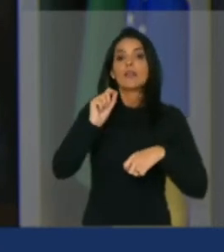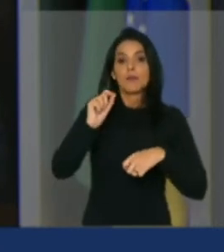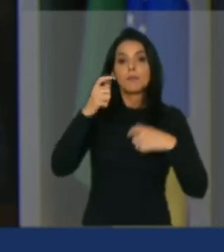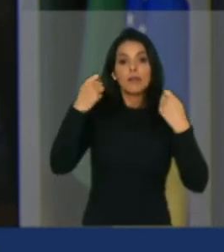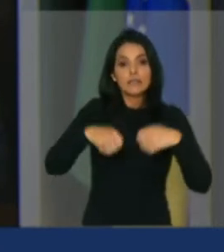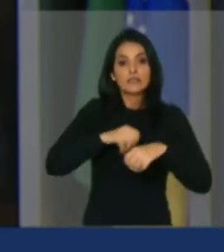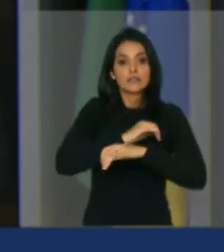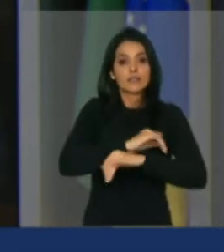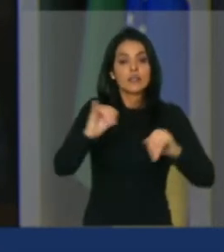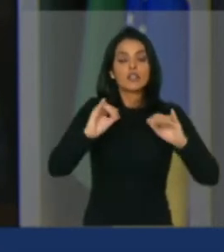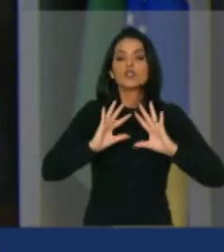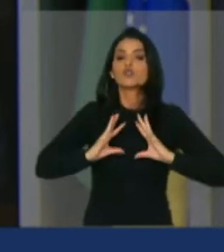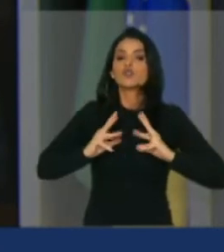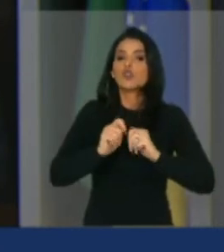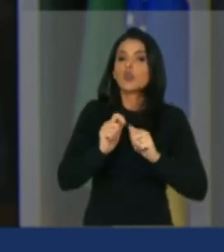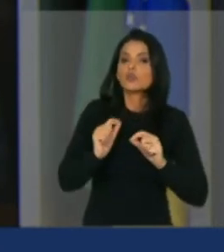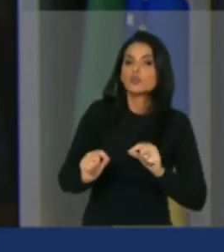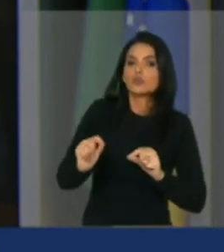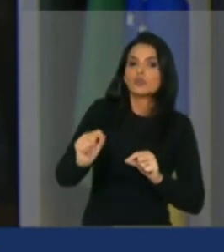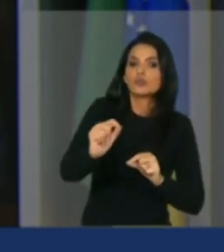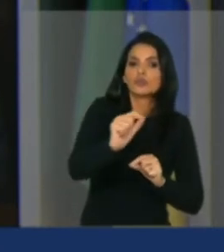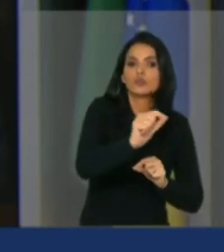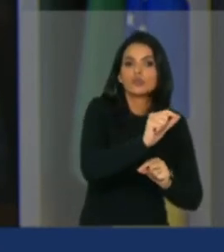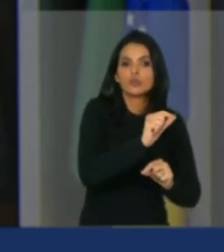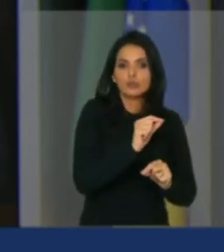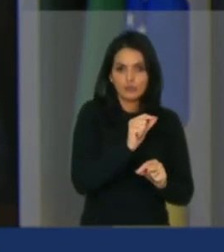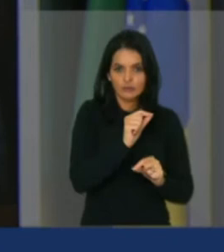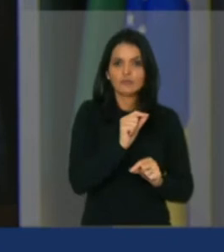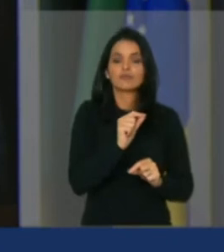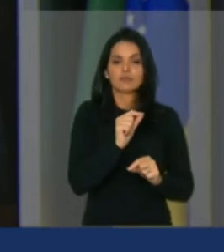UM OUTRO ASPECTO, SENHOR PRESIDENTE, QUE NOS FAZ